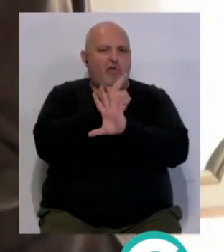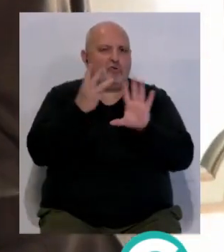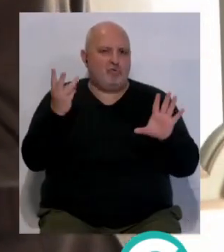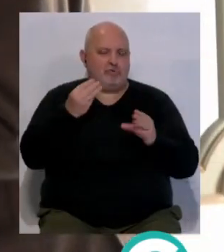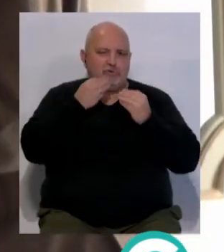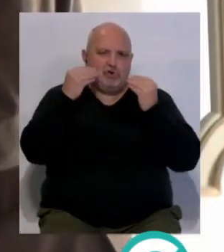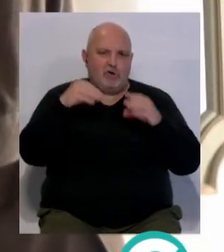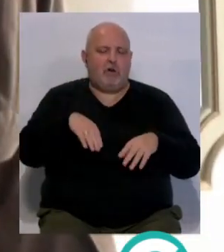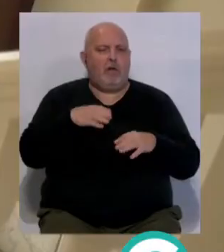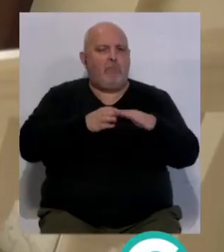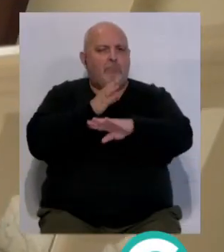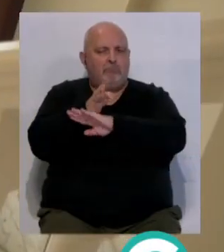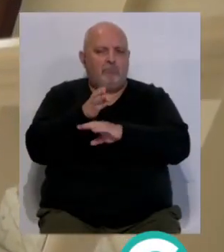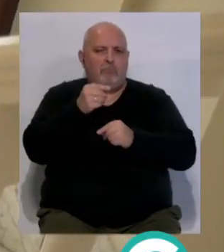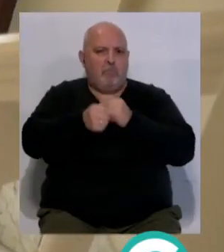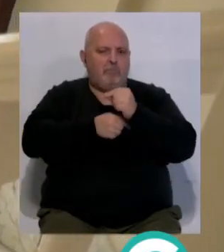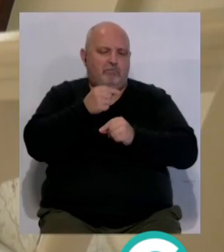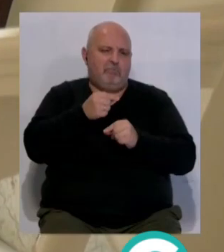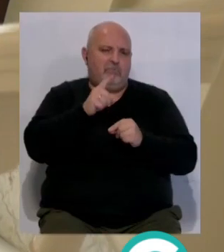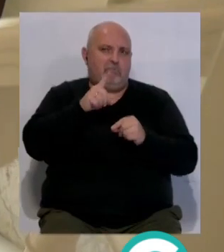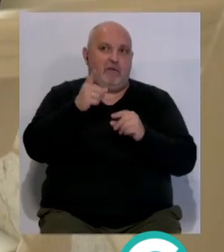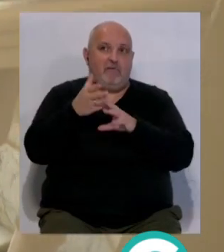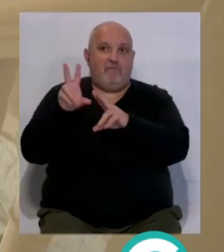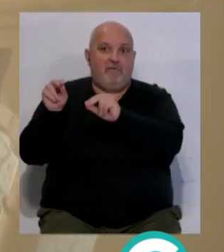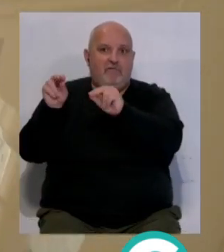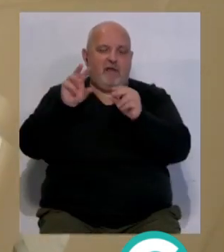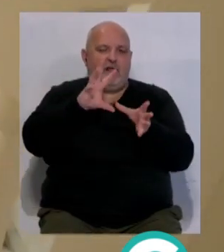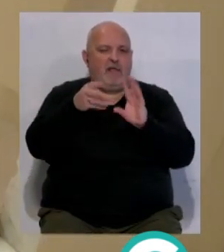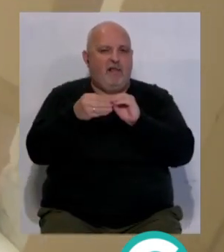se podrán ir instalando conforme avancen los trabajos de adecuación de este inmueble que